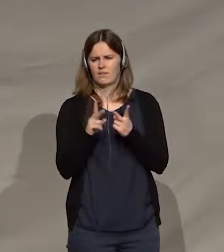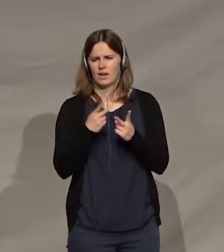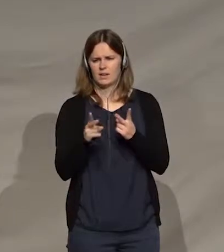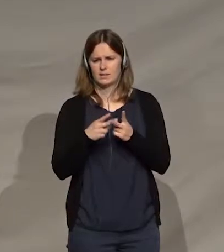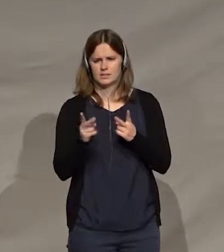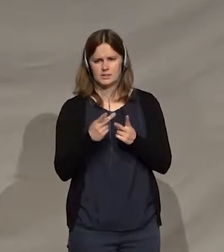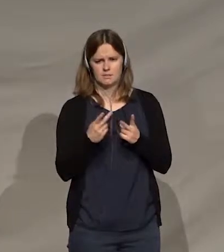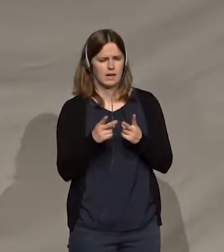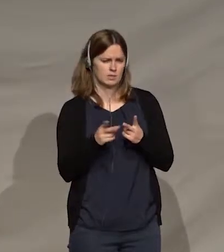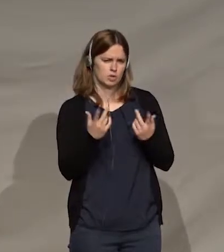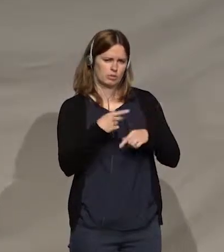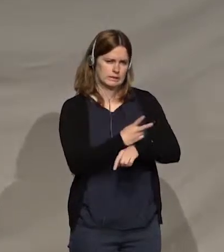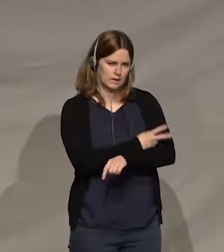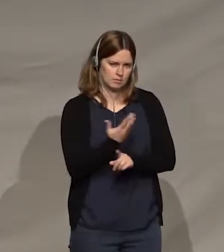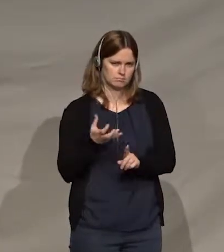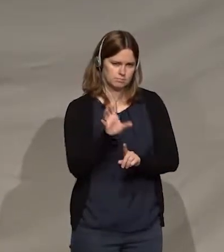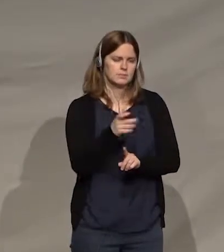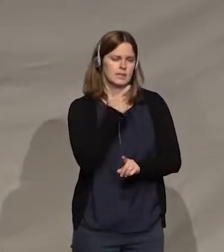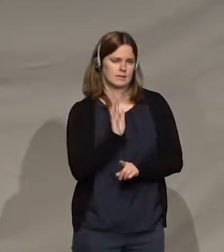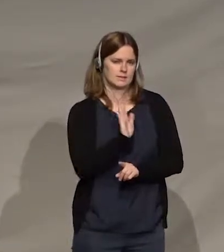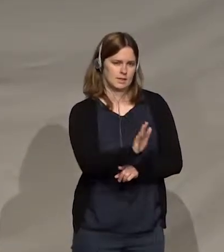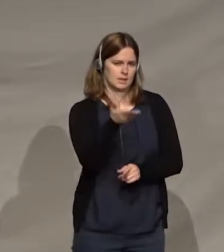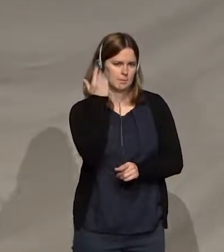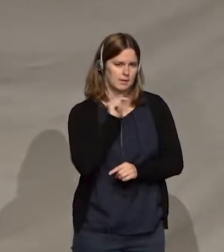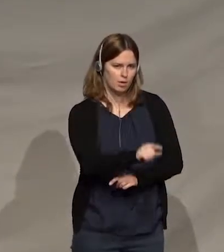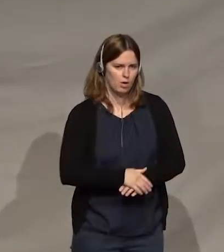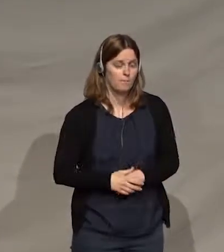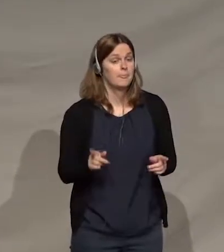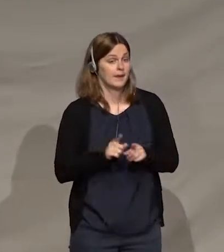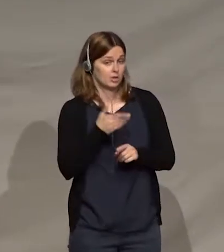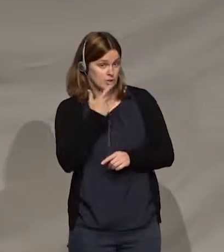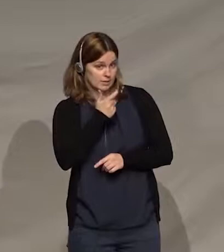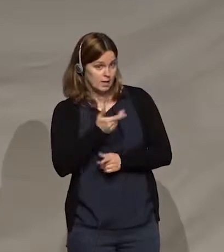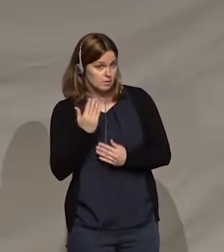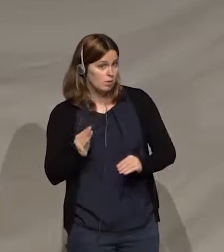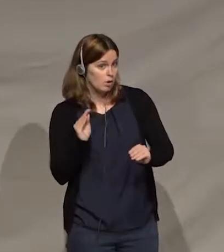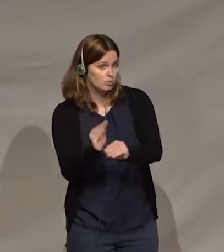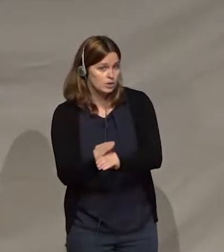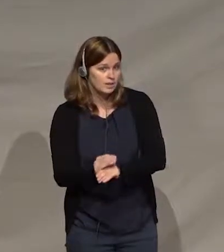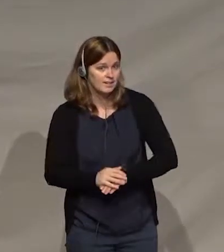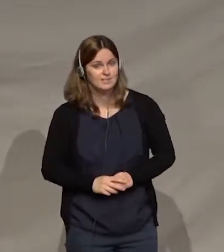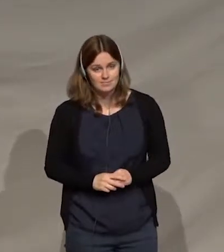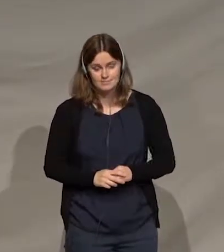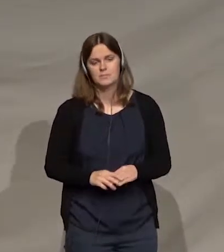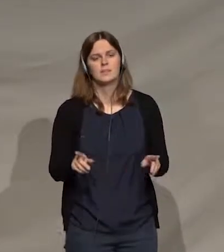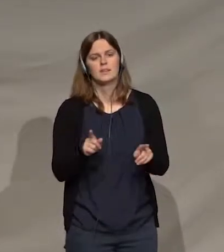Dále podporujeme americkou angličtinu, latinskoamerickou španělštinu, a podporujeme arabštinu, arabsko-anglickou bilingválnost,